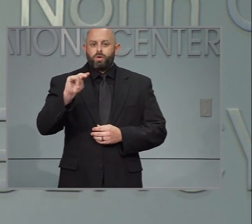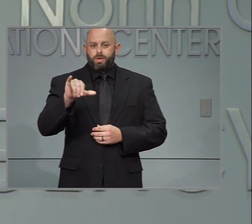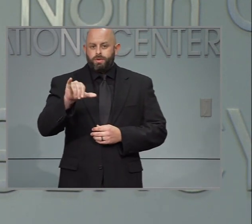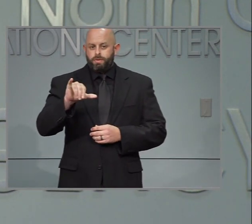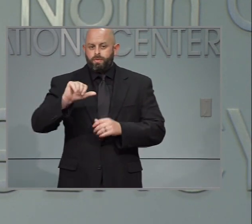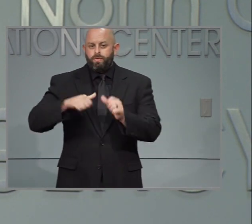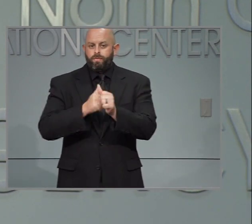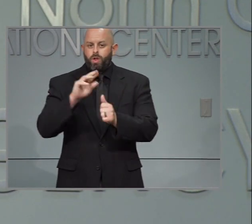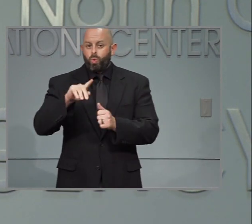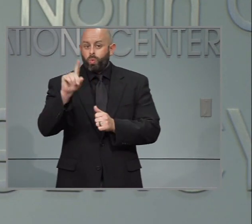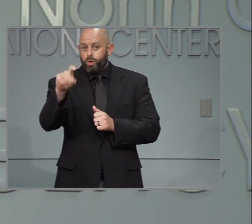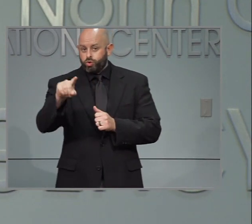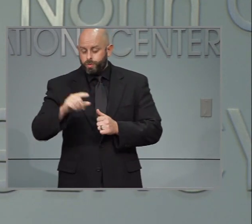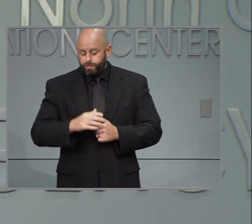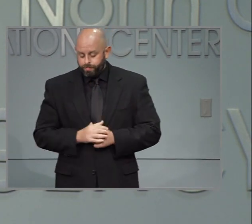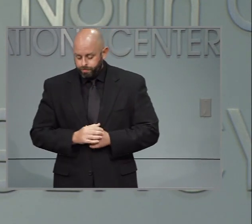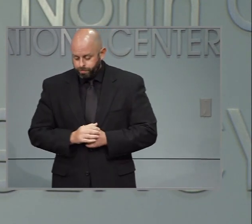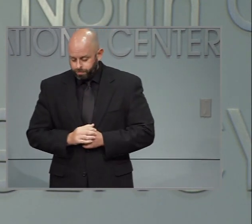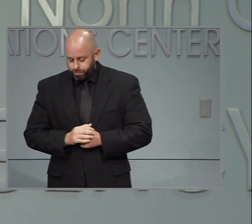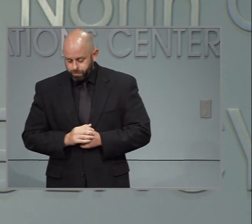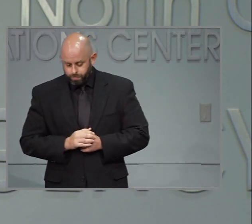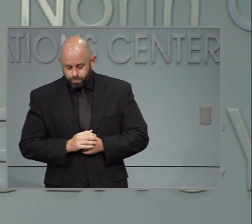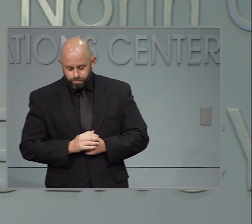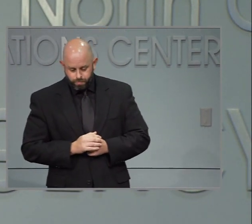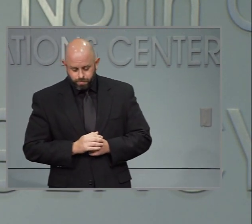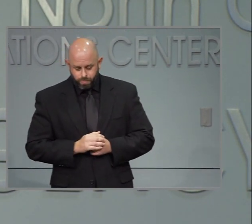Una de seguimiento chándal ni.